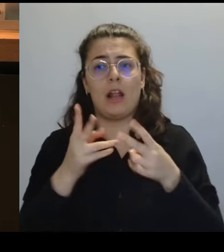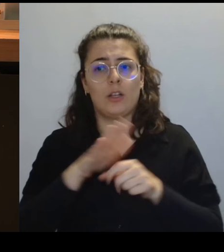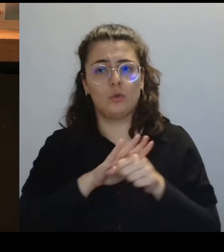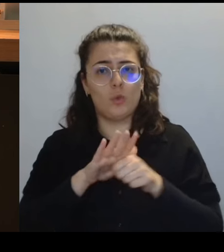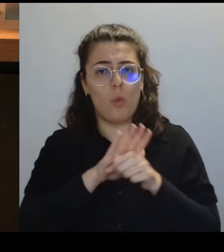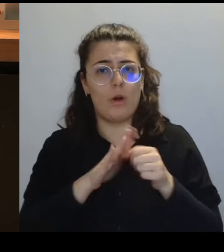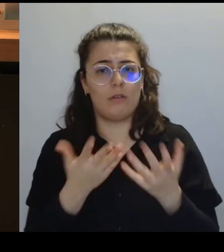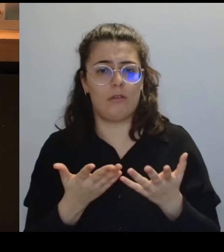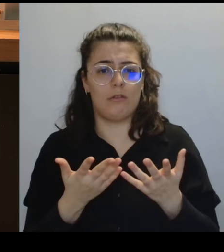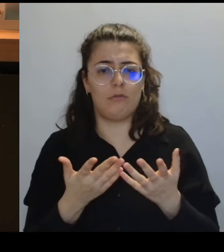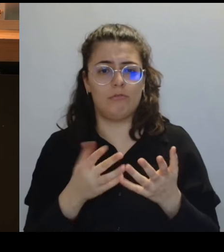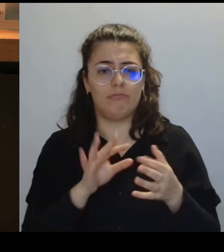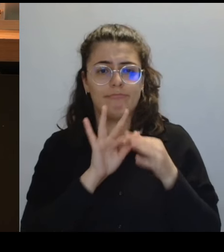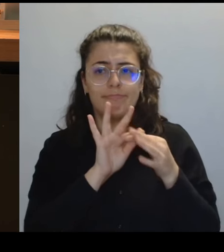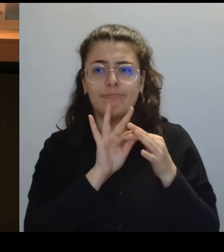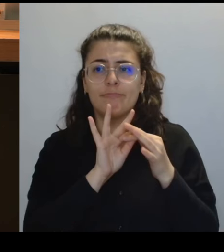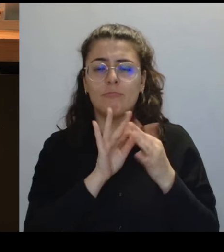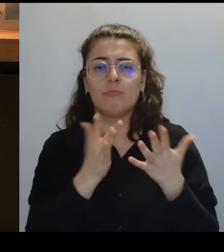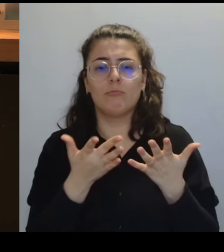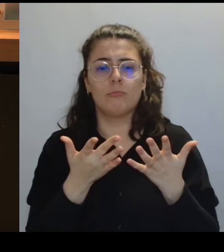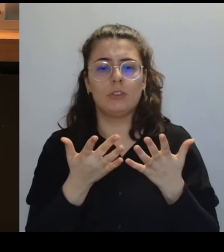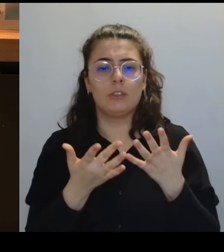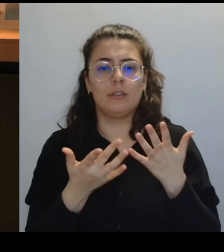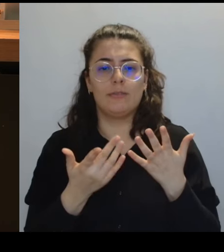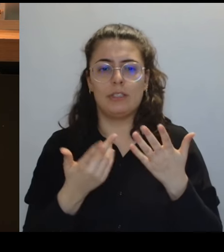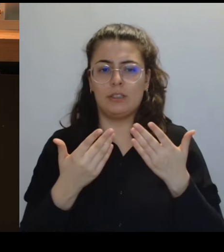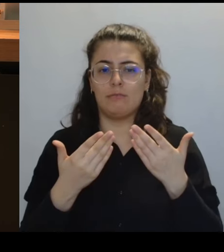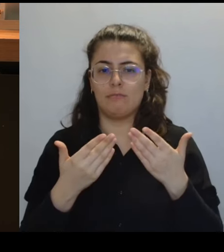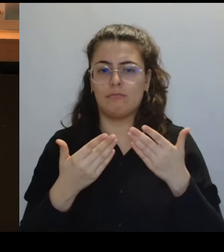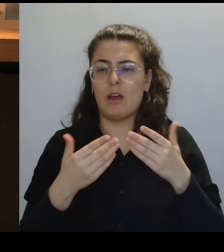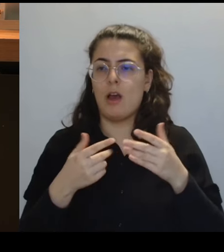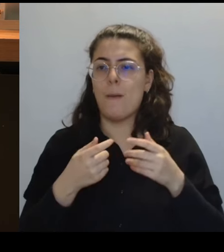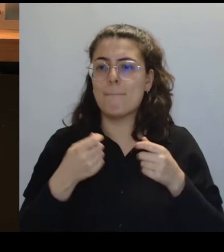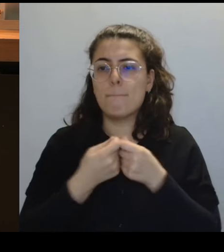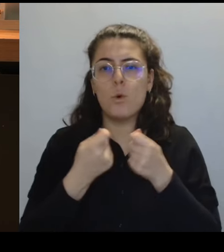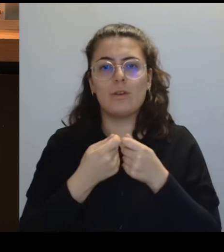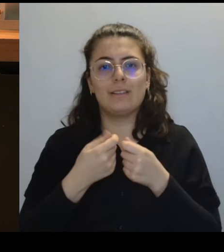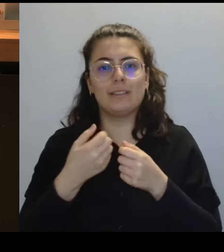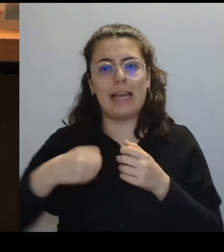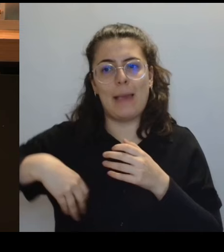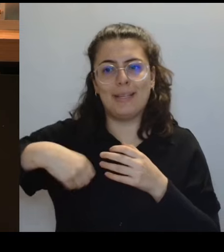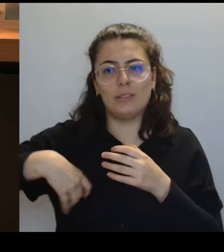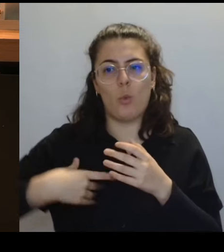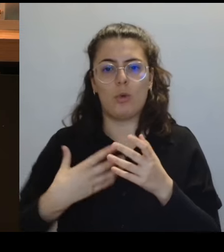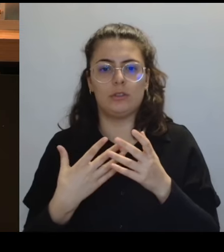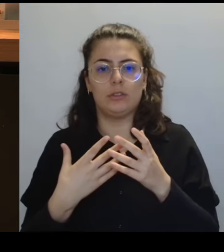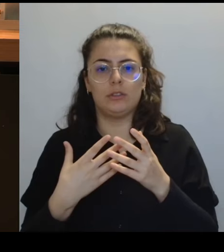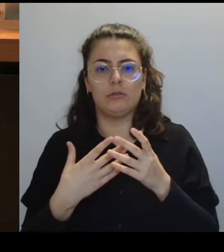an Grenzwerten des Bundesimmissionsschutzgesetzes orientiert, sondern sie schafft auch einheitliche und klare